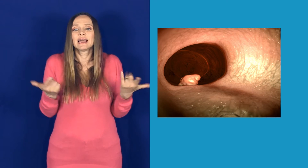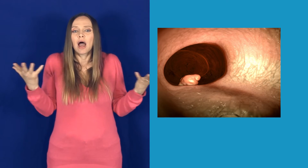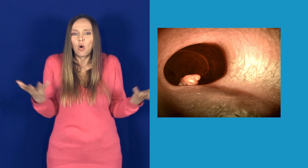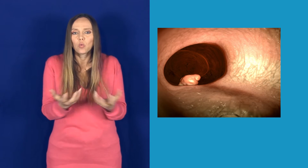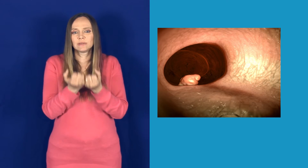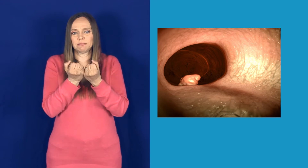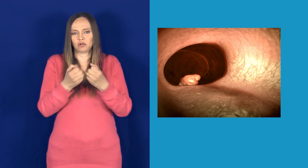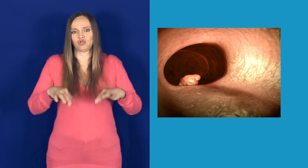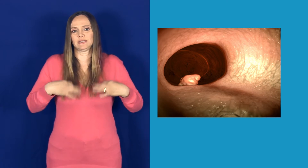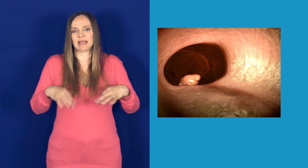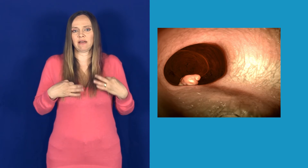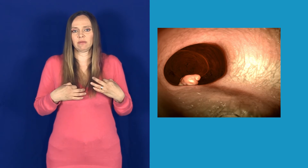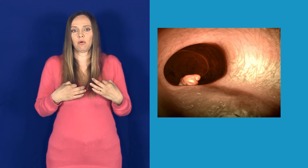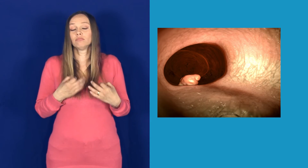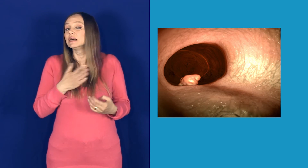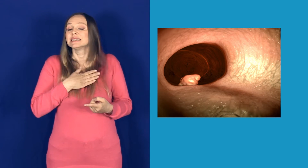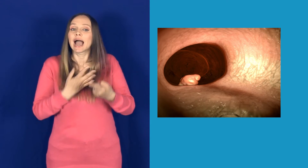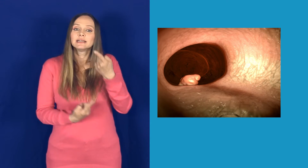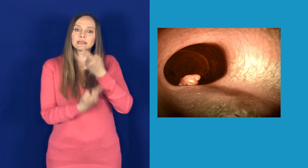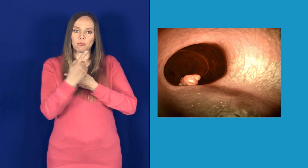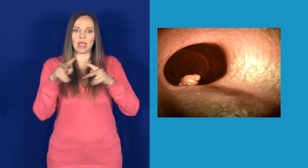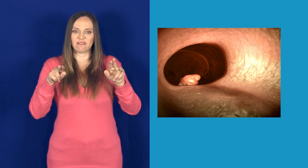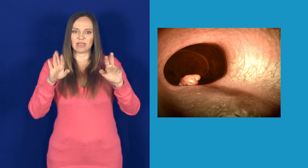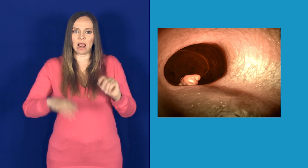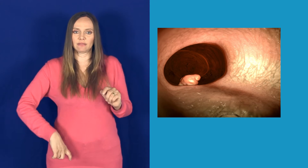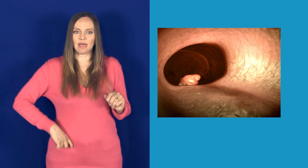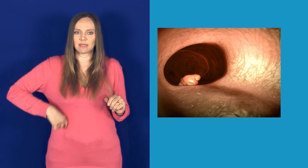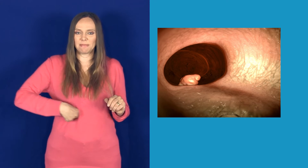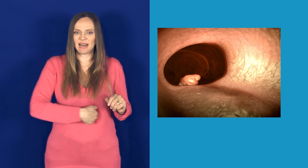Zakaj se pojavi rak na debelem črevesu in kaj ga povzroča?